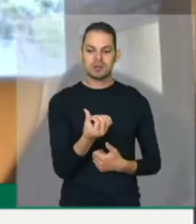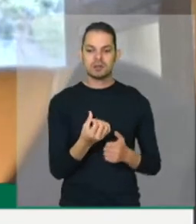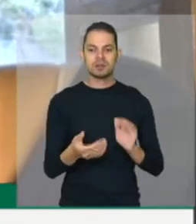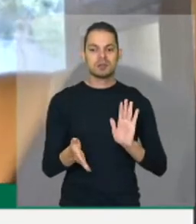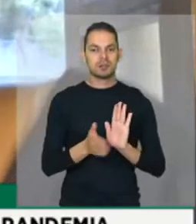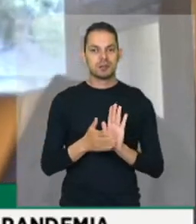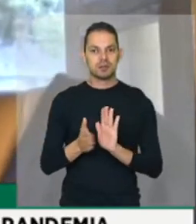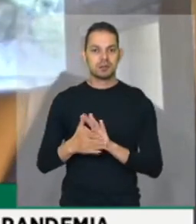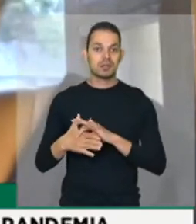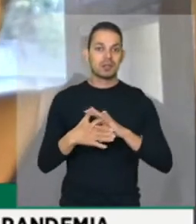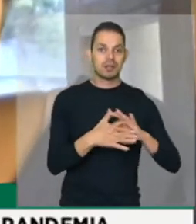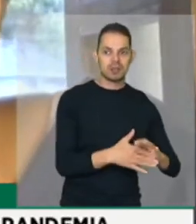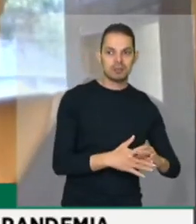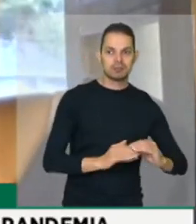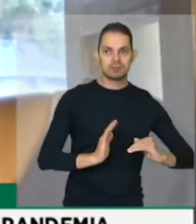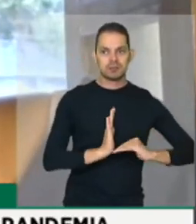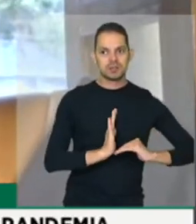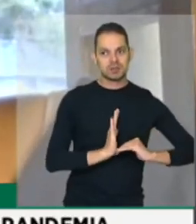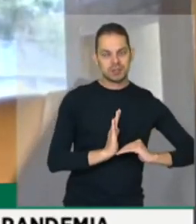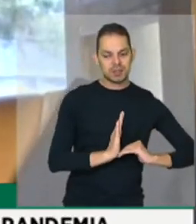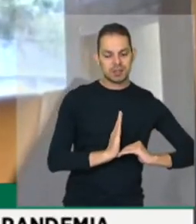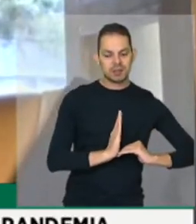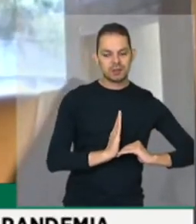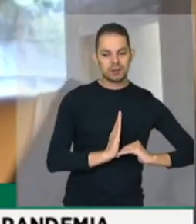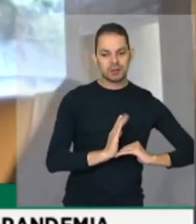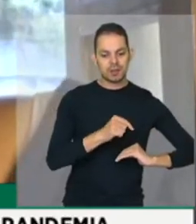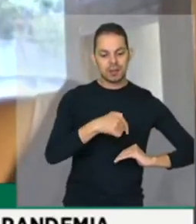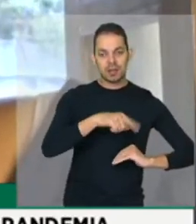ELE ESTABELECIA A PRORROGAÇÃ O... ATÉ 31 SUSCITO DE